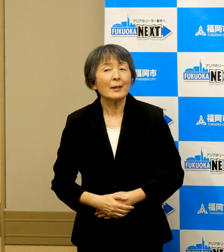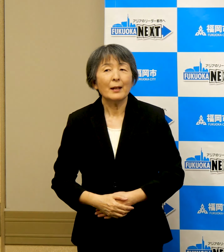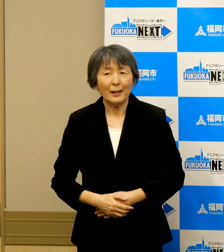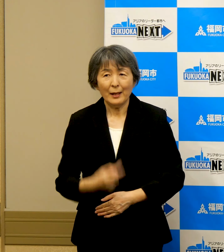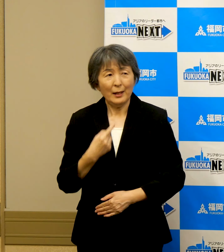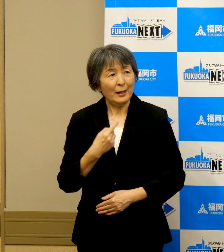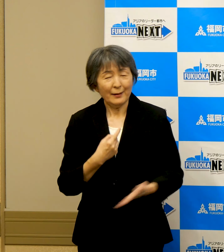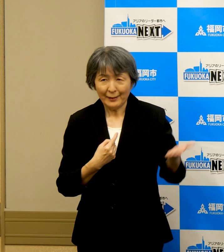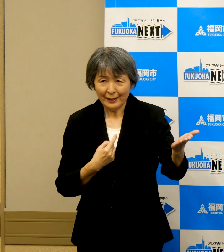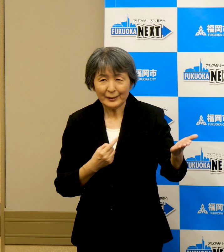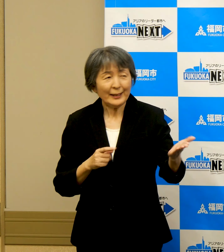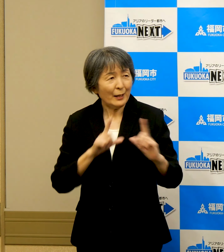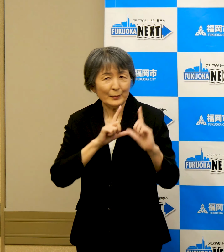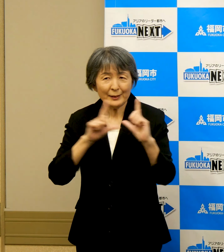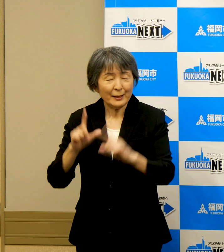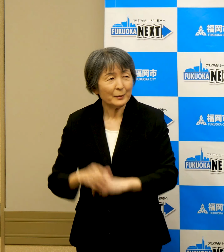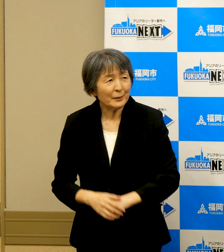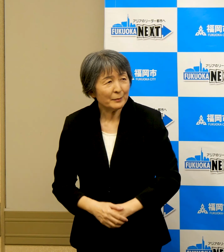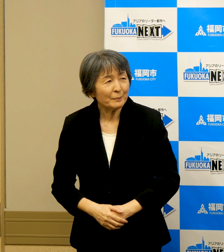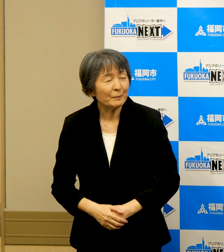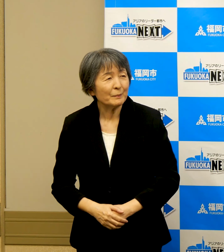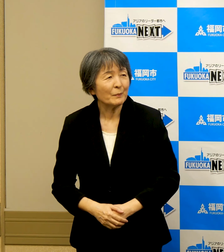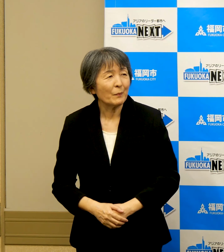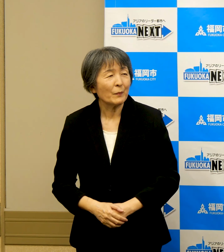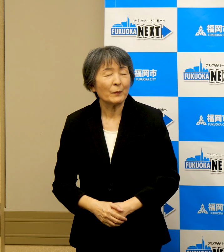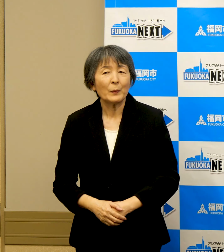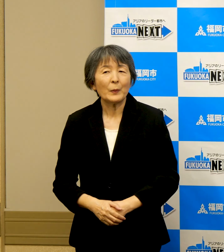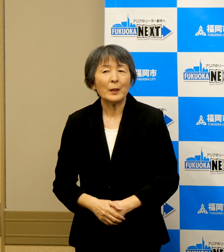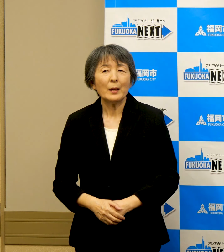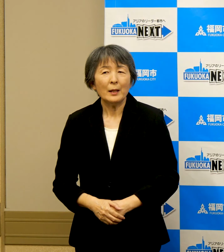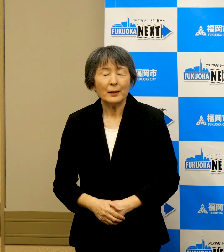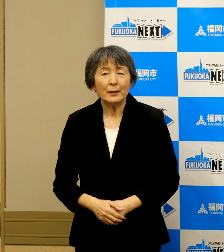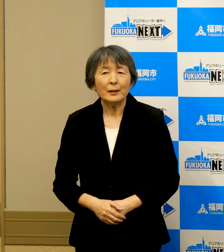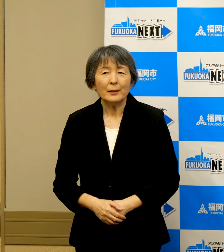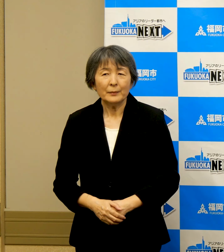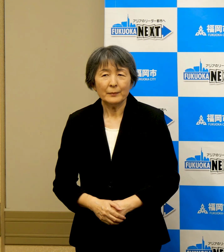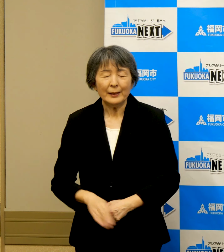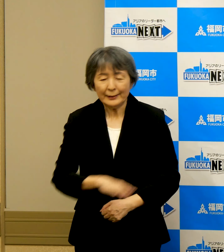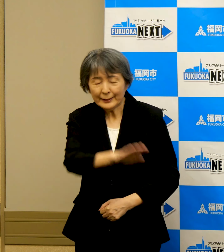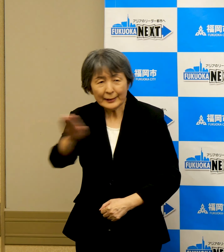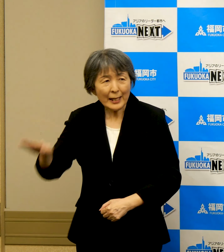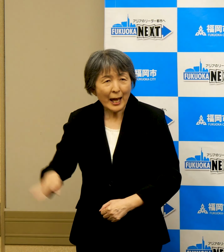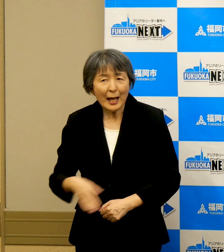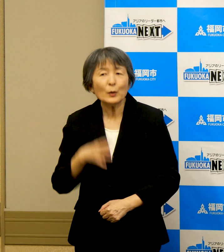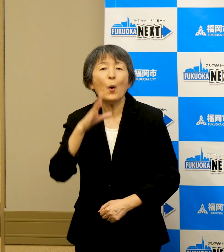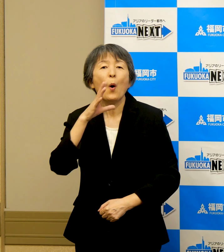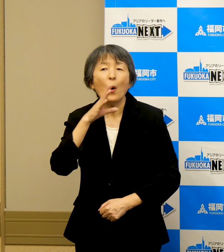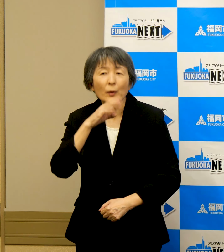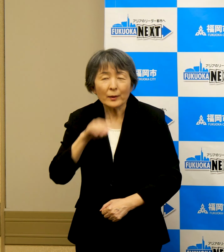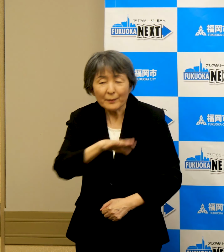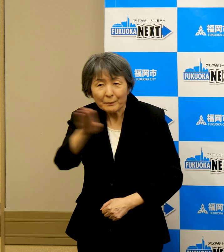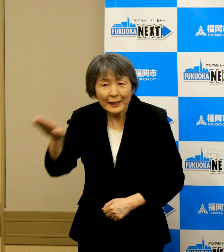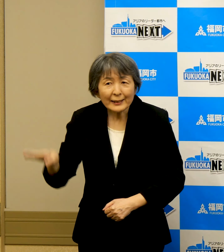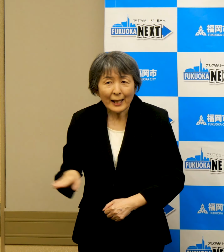(事務局（保健福祉局）)では私のほうから 全年代をトータルで申します